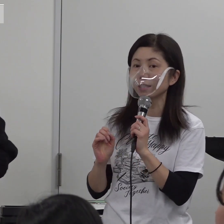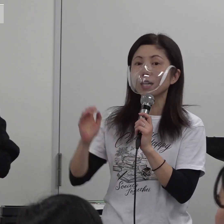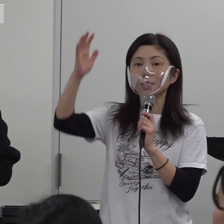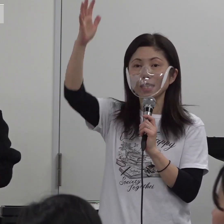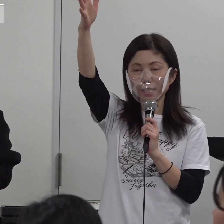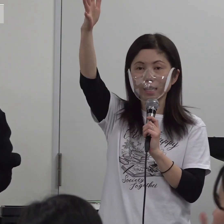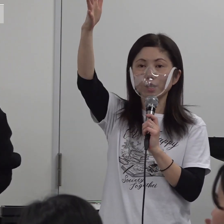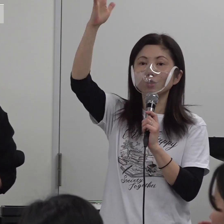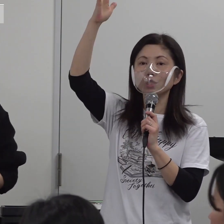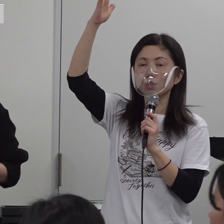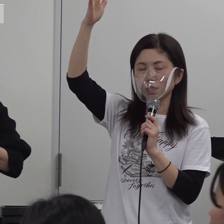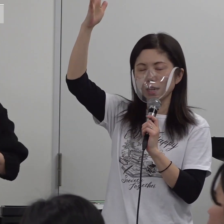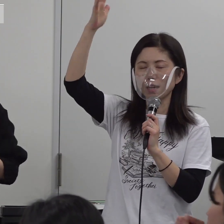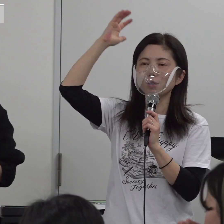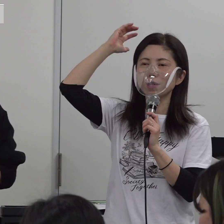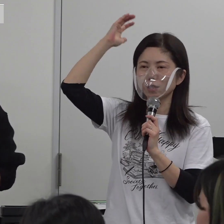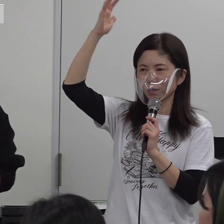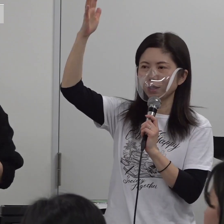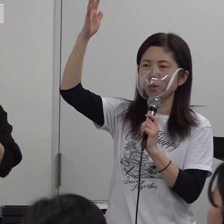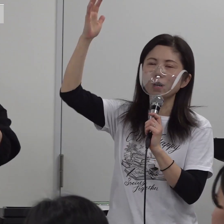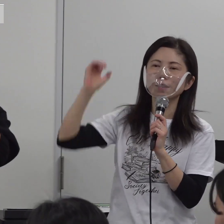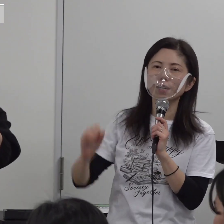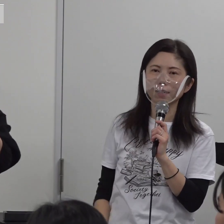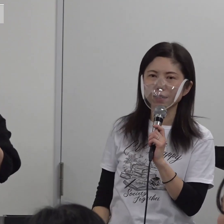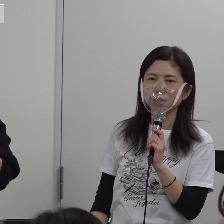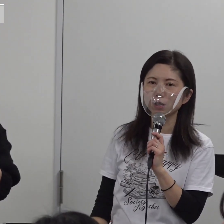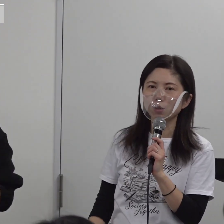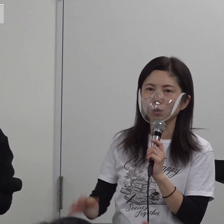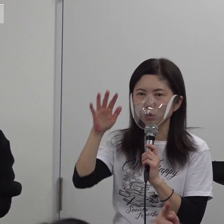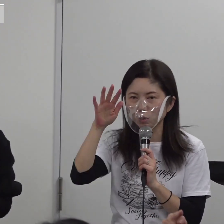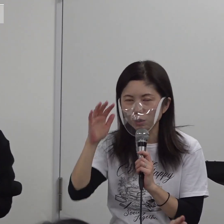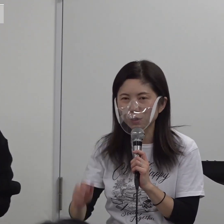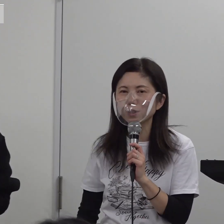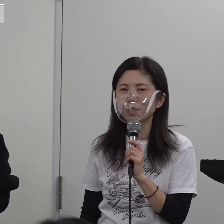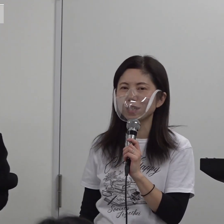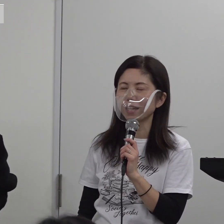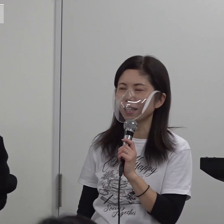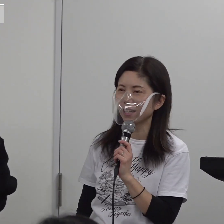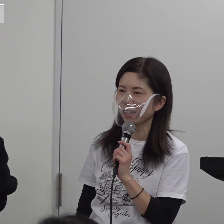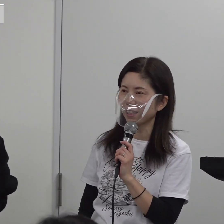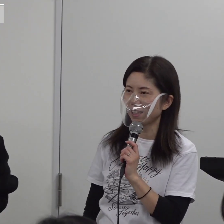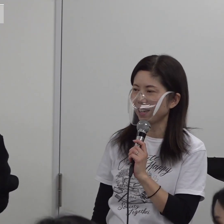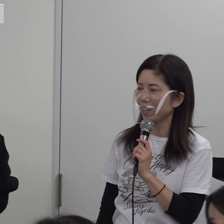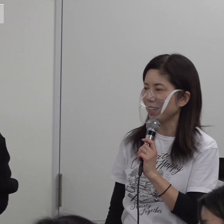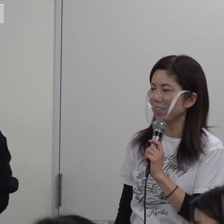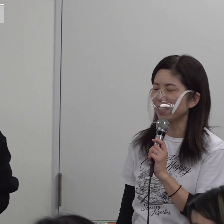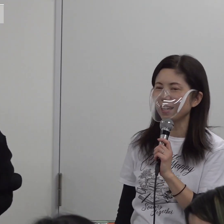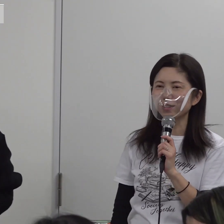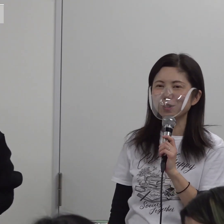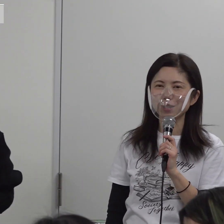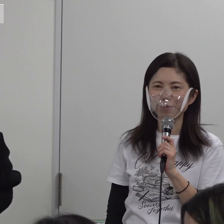ぜひ後ろにありますので終わってからねよく覗き込んで見ていただけたらいいなと思います